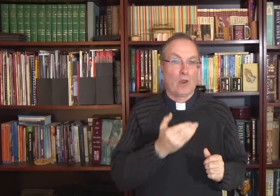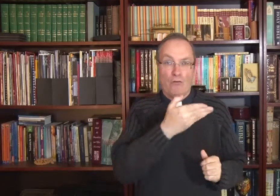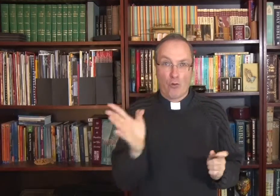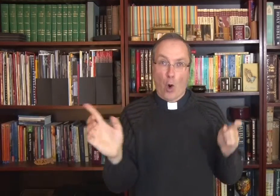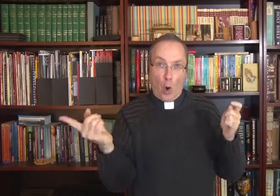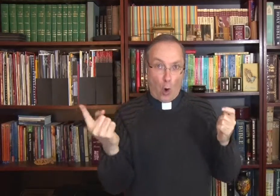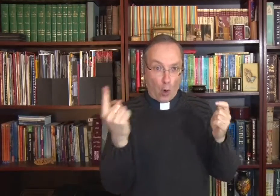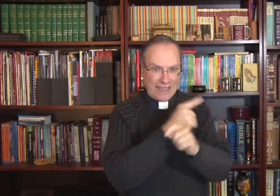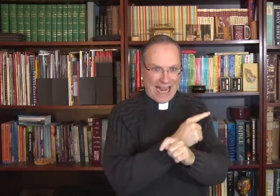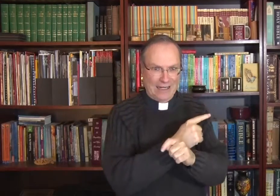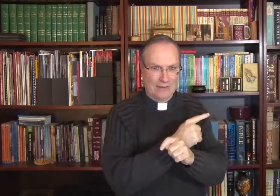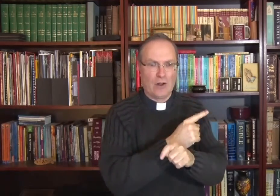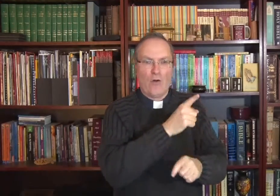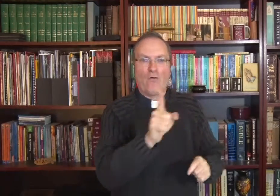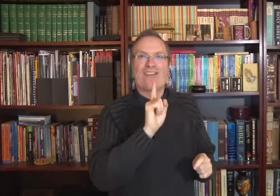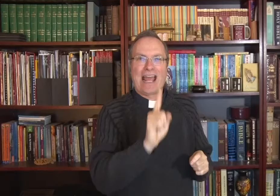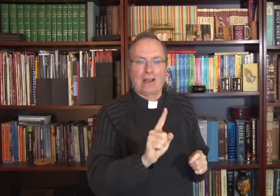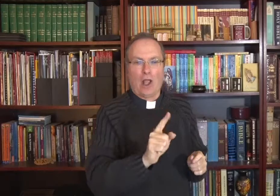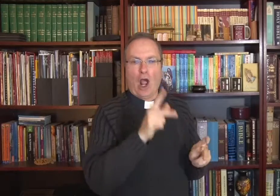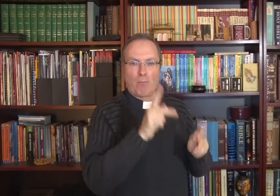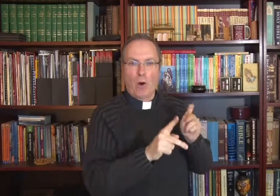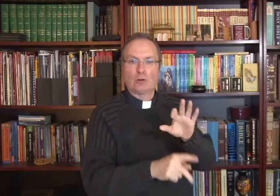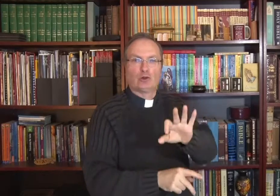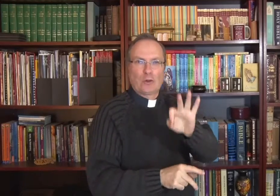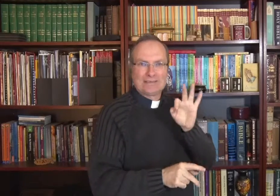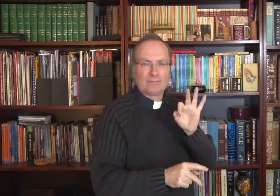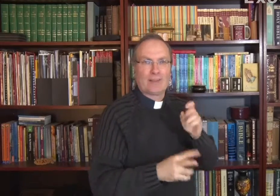Vous, au contraire, vous êtes un peuple choisi,